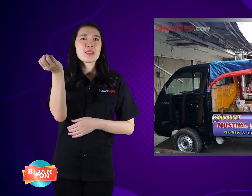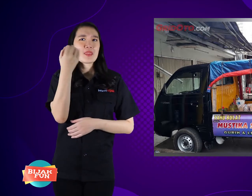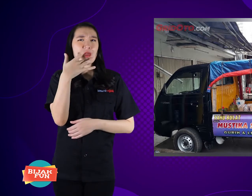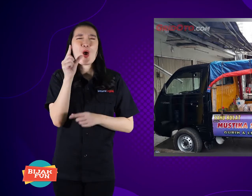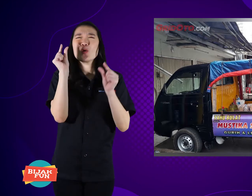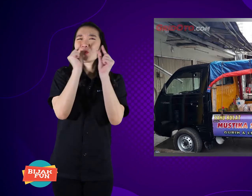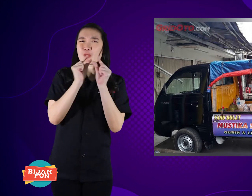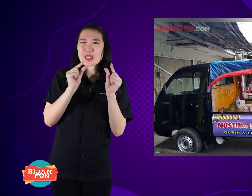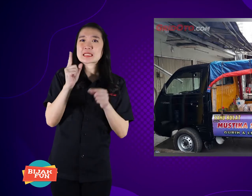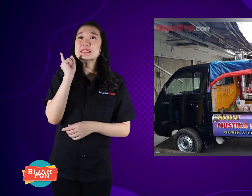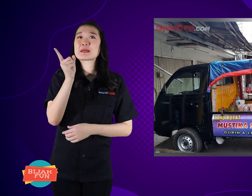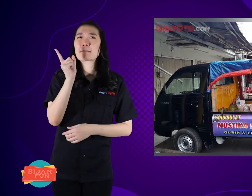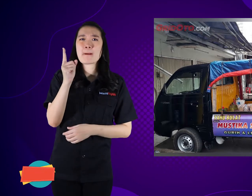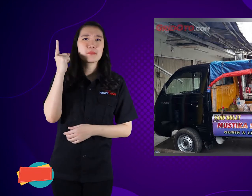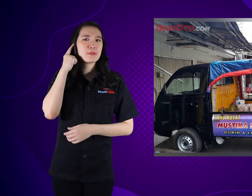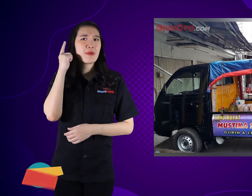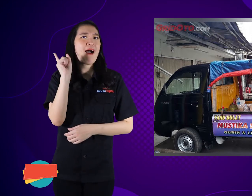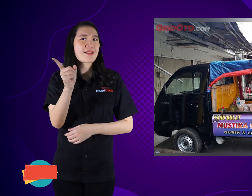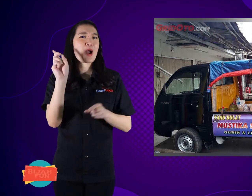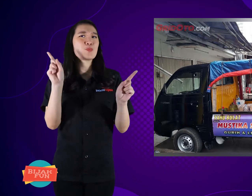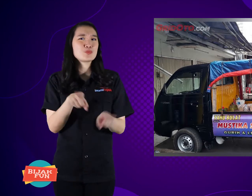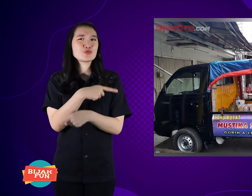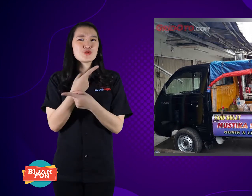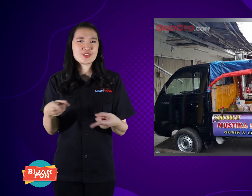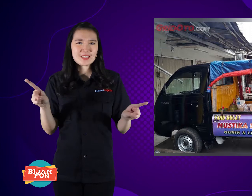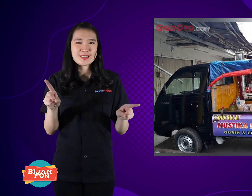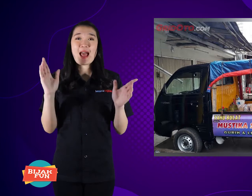Katanya, musik penjaja mereka unik.